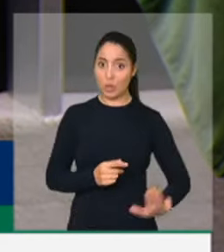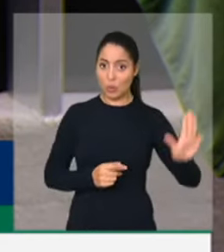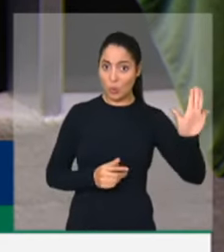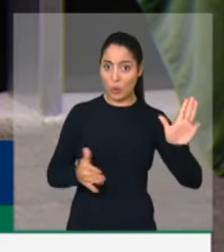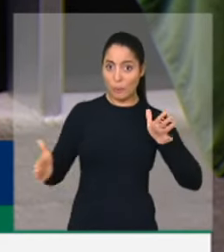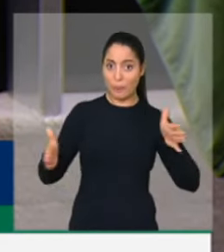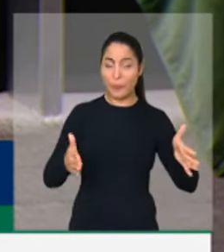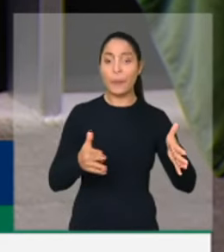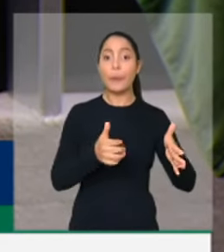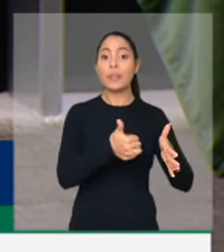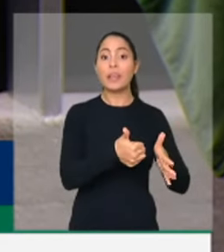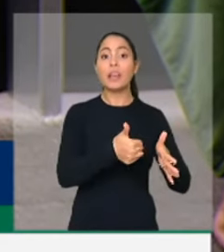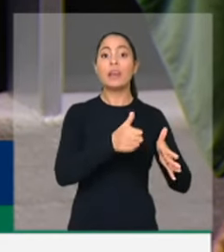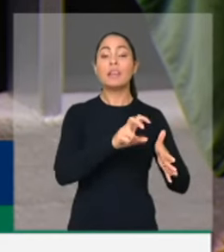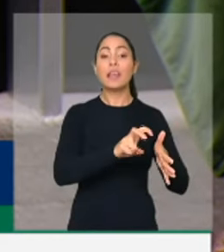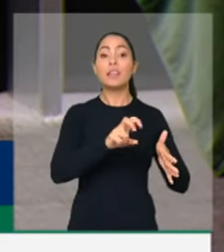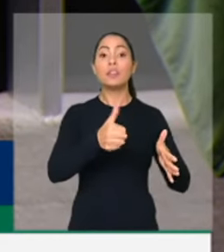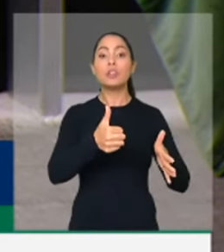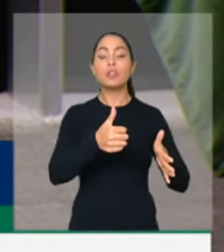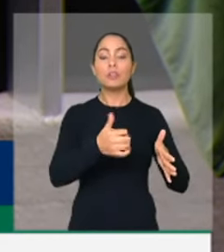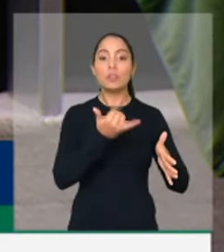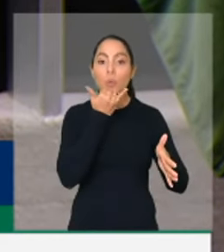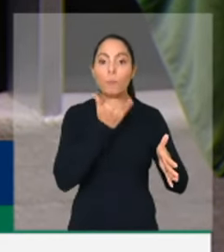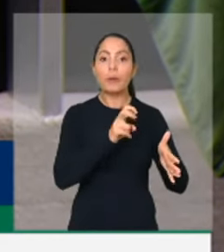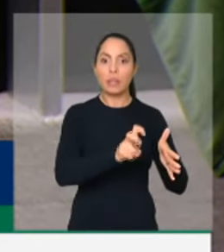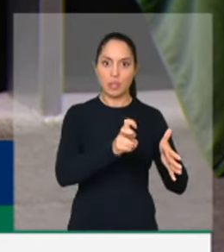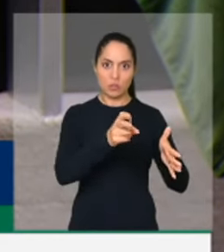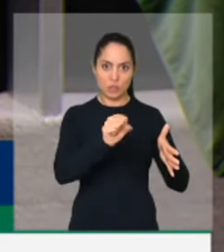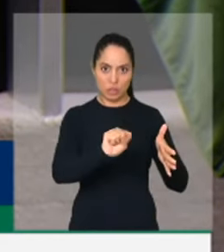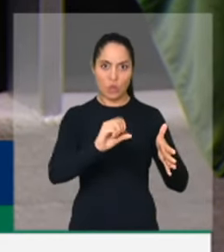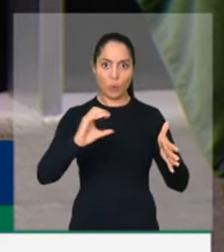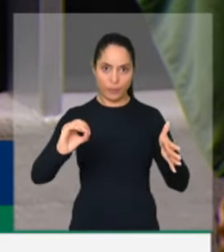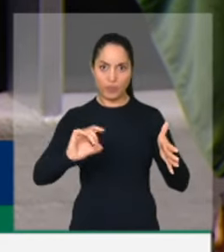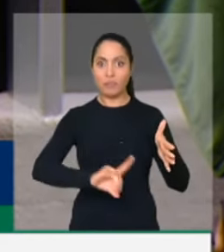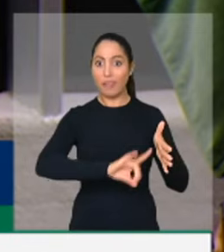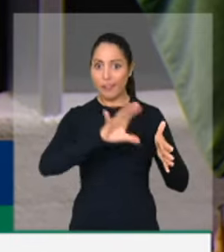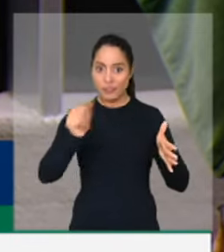580 DIAS PRESO... NINGUÉM PODERÁDEVOLVER ESSA LIBERDADE ROUBADA DO PRESIDENTE LULA. LULA FOI HUMILHADO, SUA FAMÍLIA FOI HUMILHADA, NOSSA MILITÂNCIA FOI HUMILHADA, O